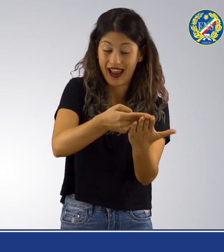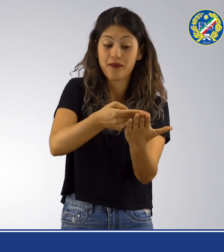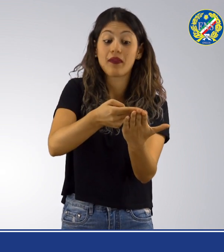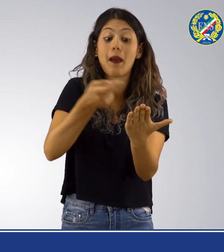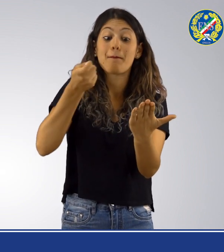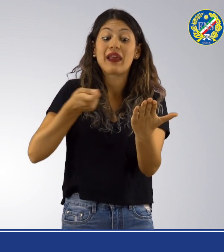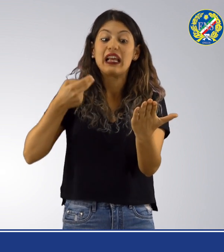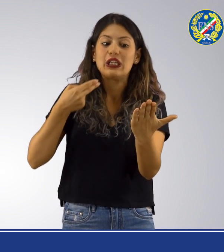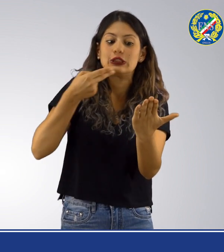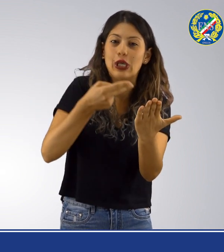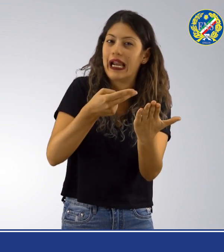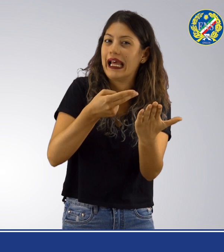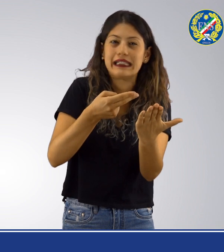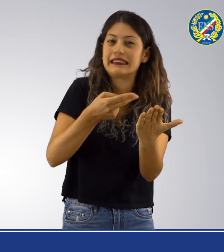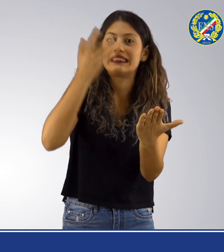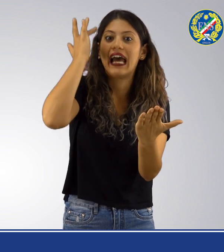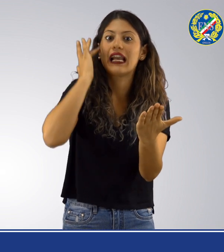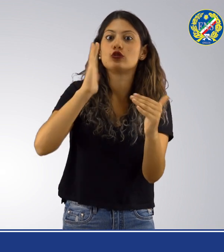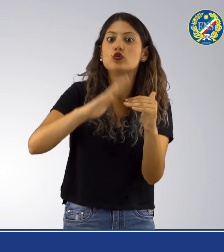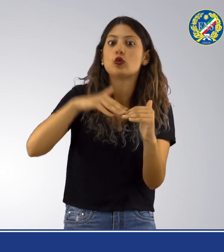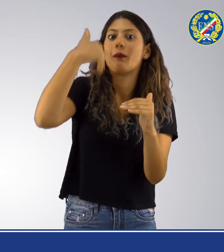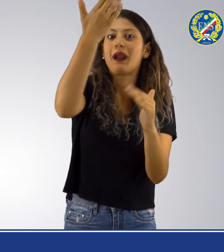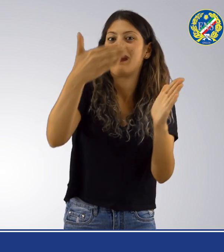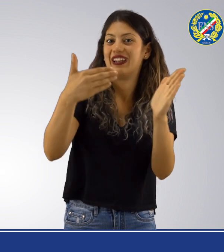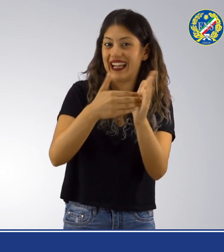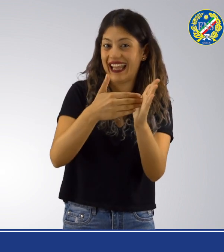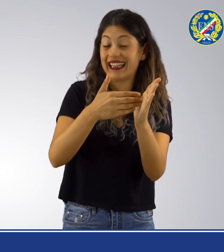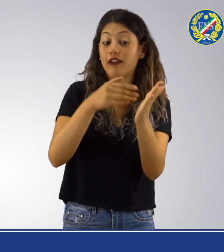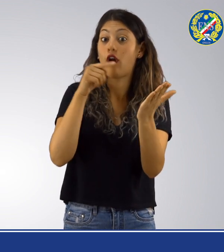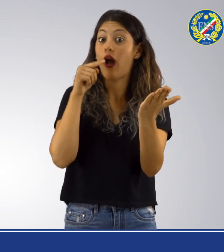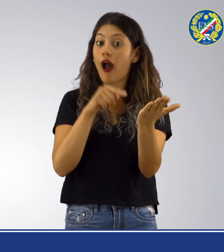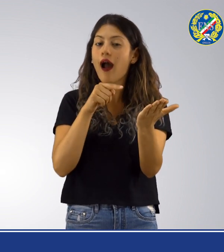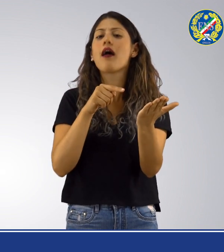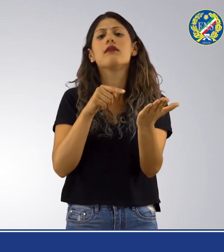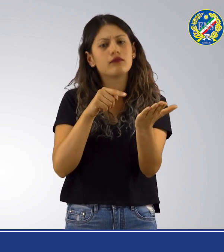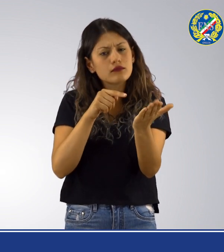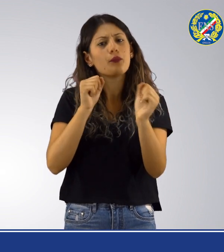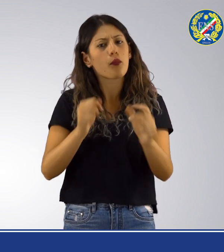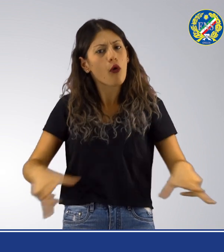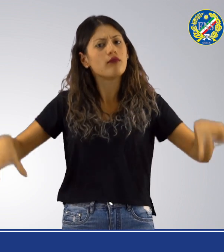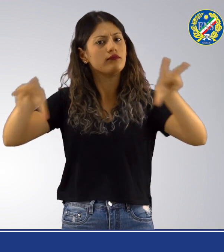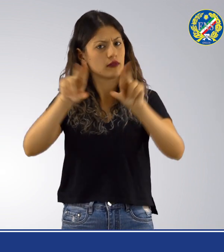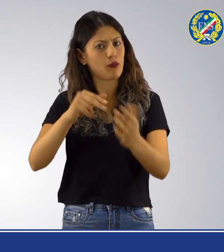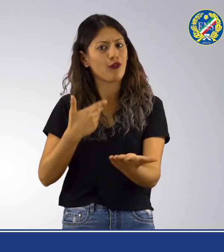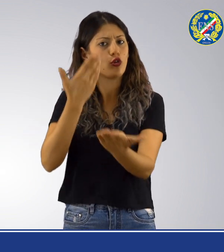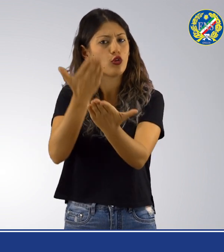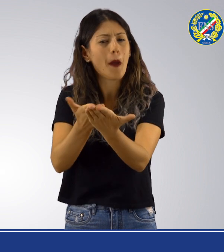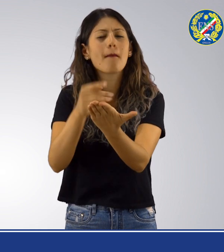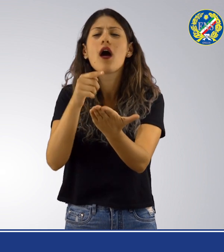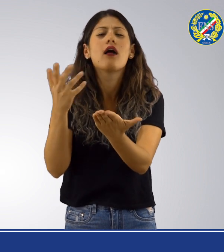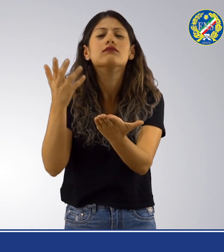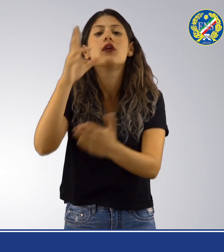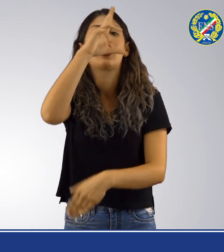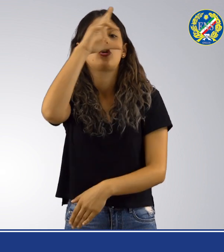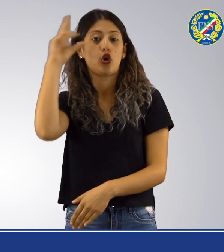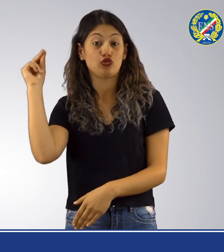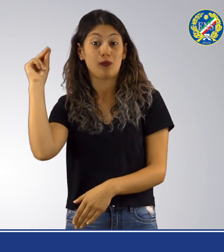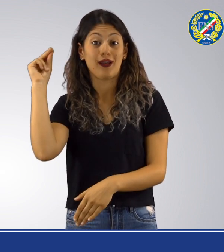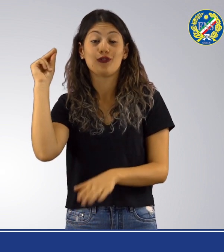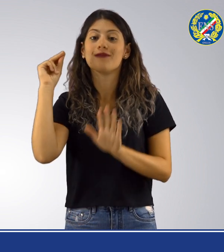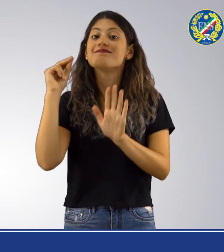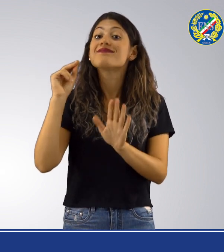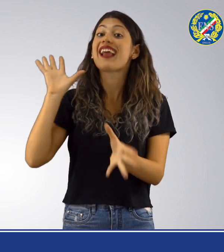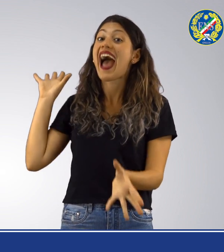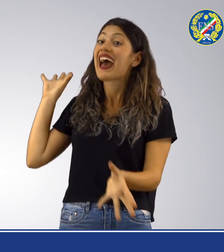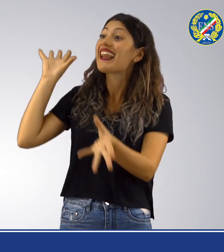per il superamento del tetto previsto, può ripresentare la domanda per riconoscere la pensione.